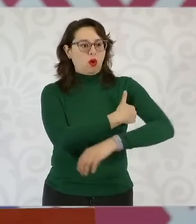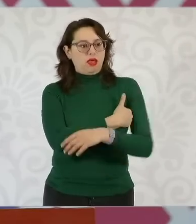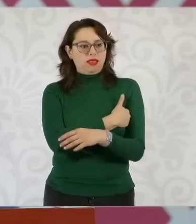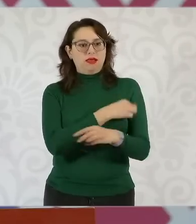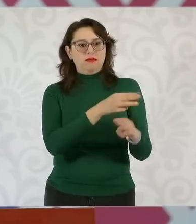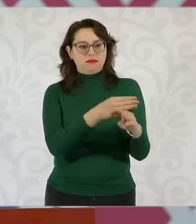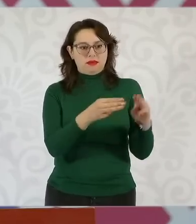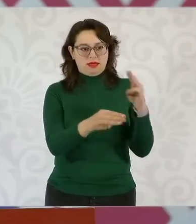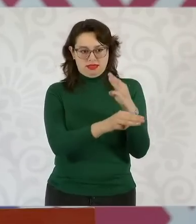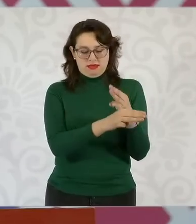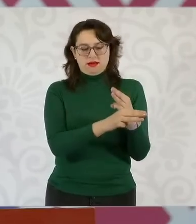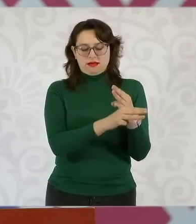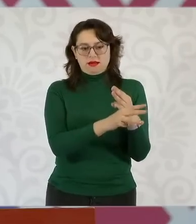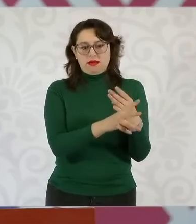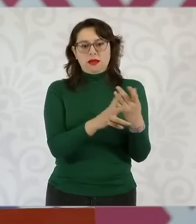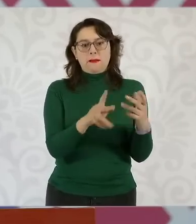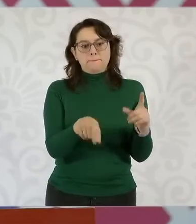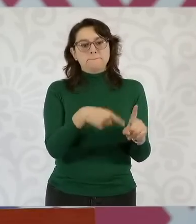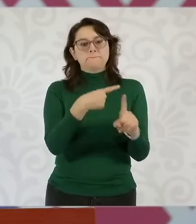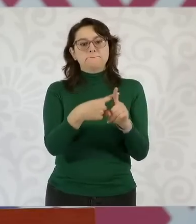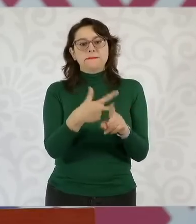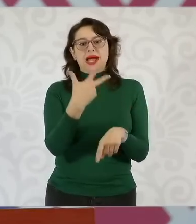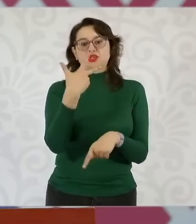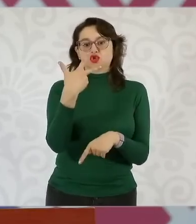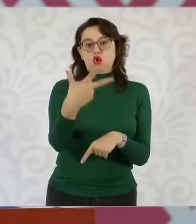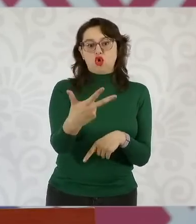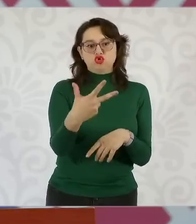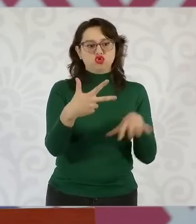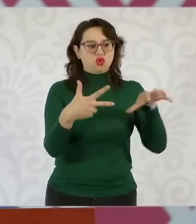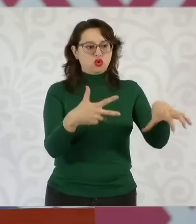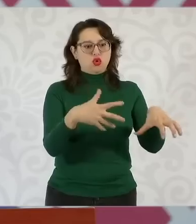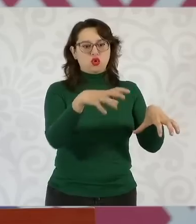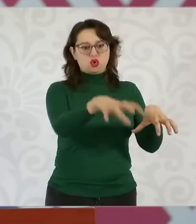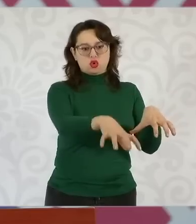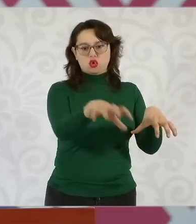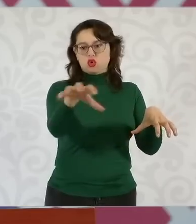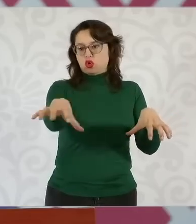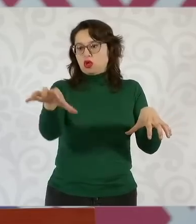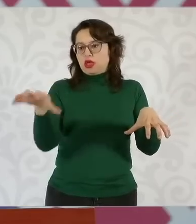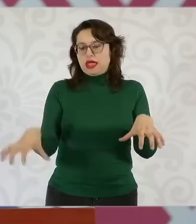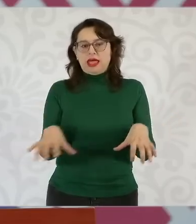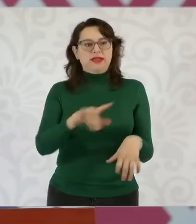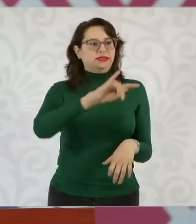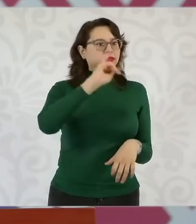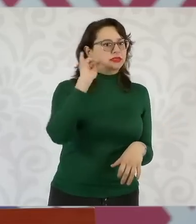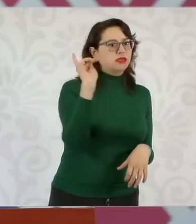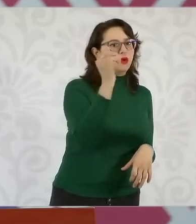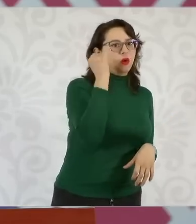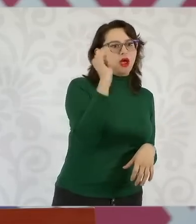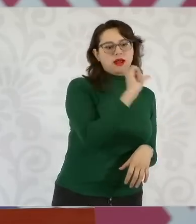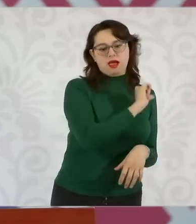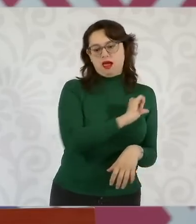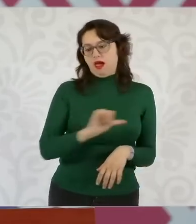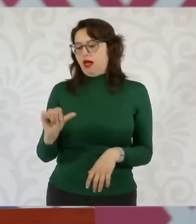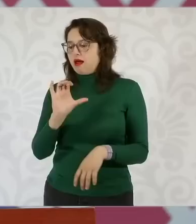ochos nuevos nodos logísticos especializados desde Tijuana hasta Cancún y esta inversión que estamos